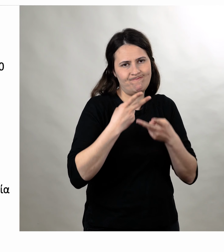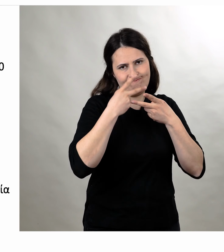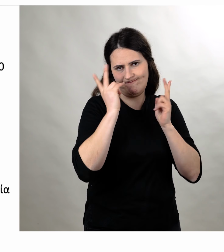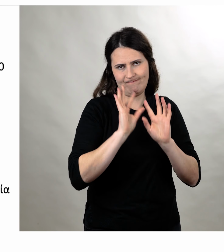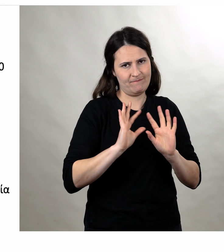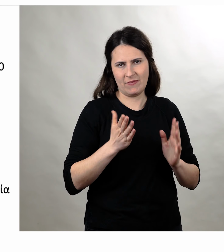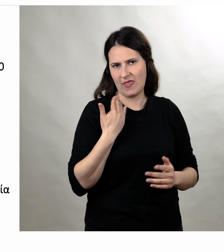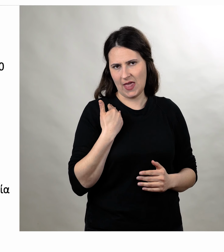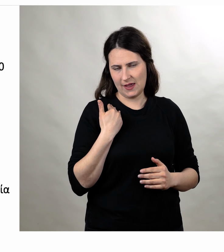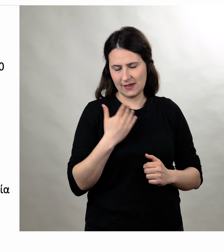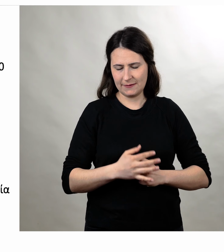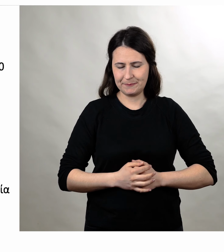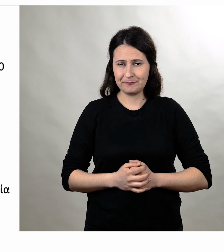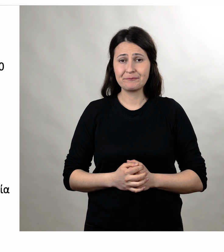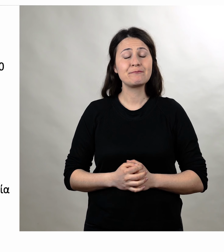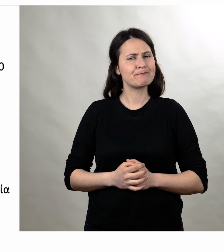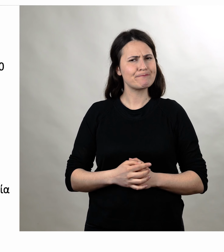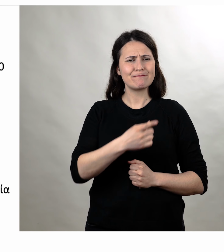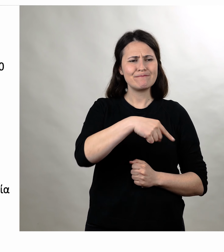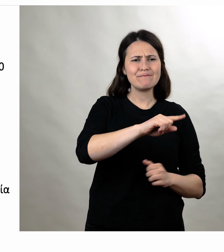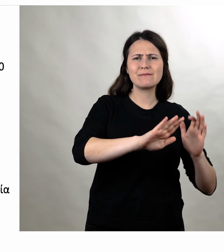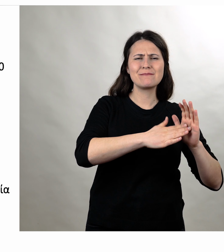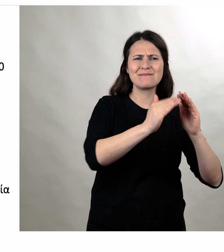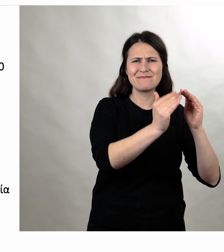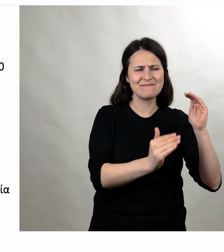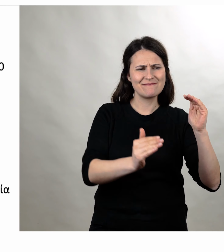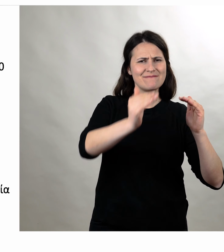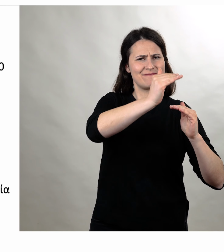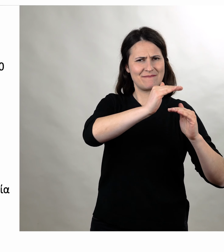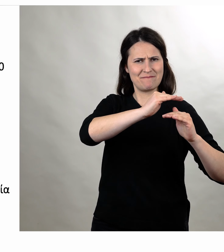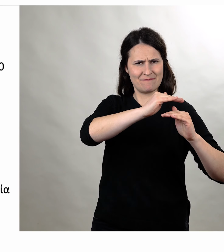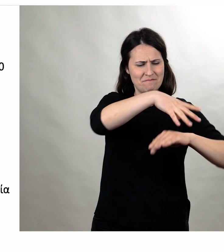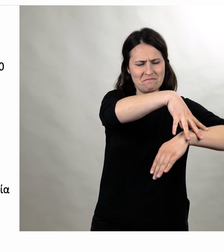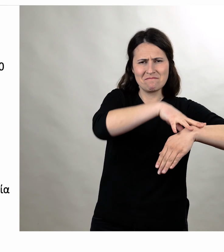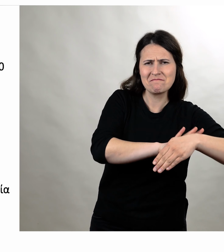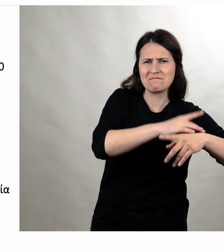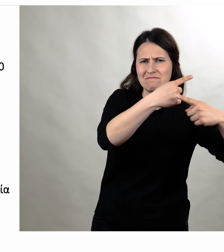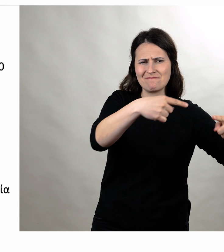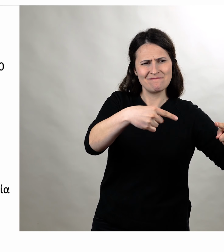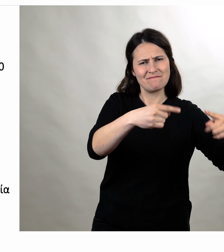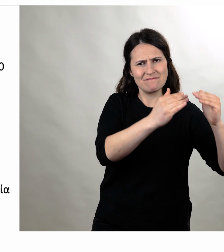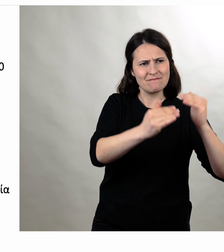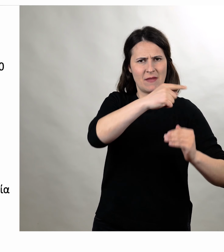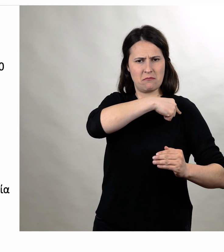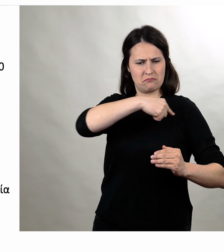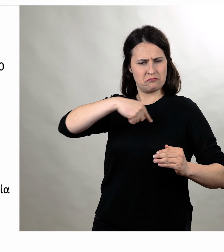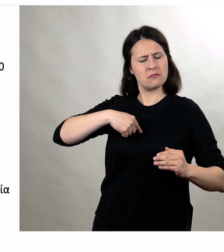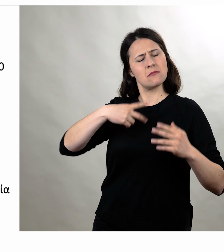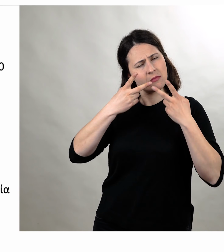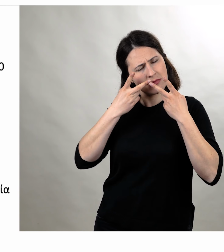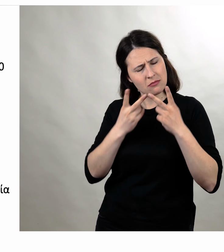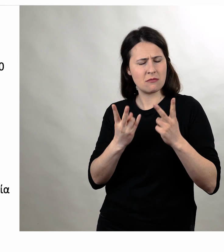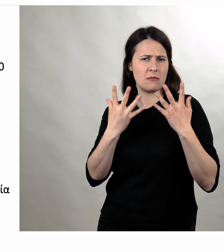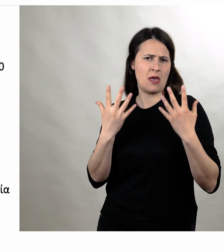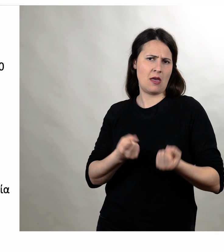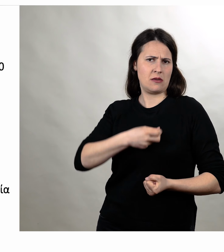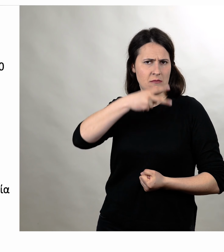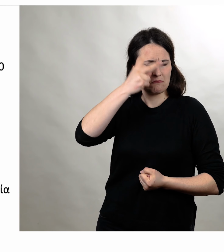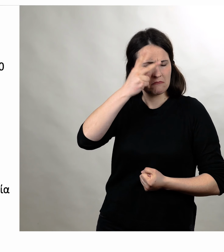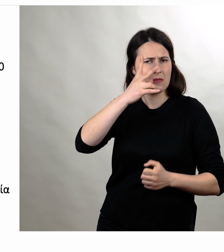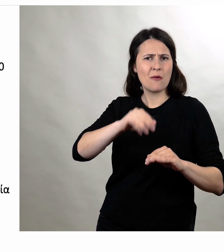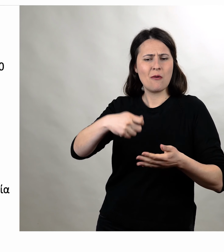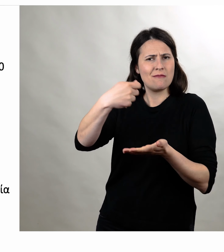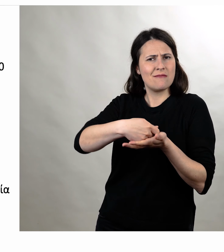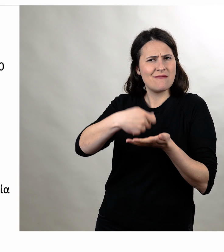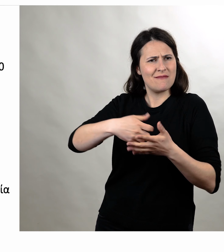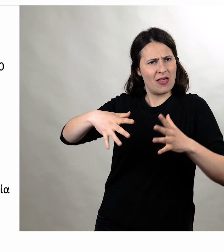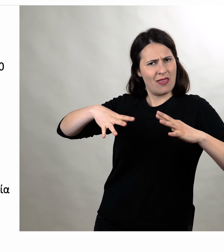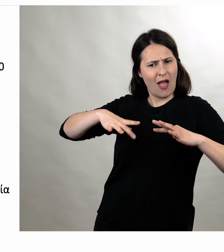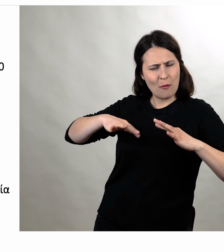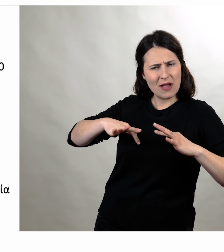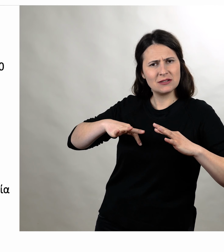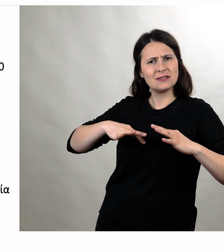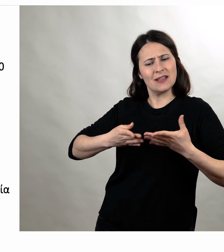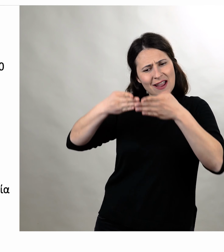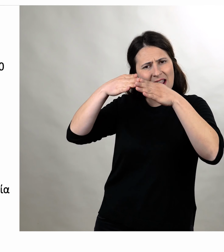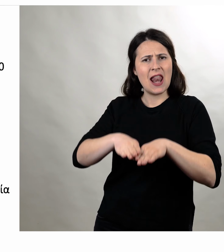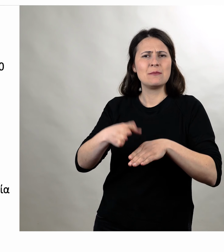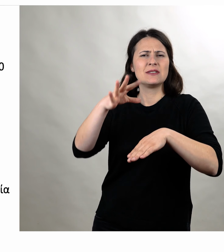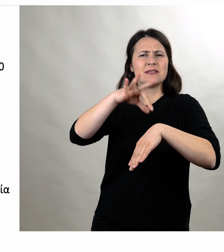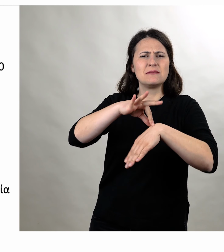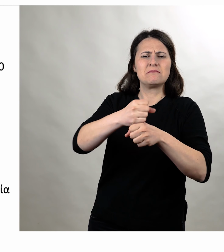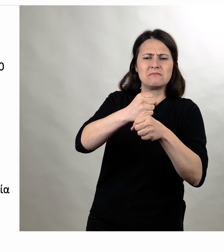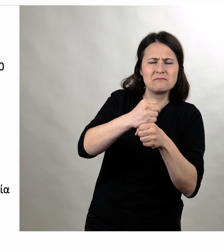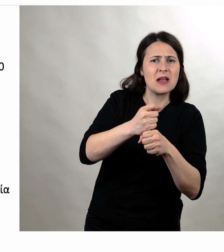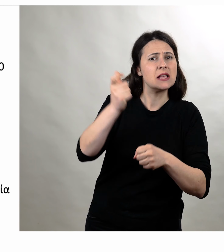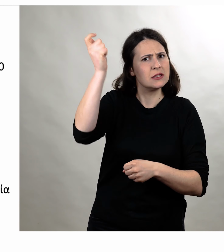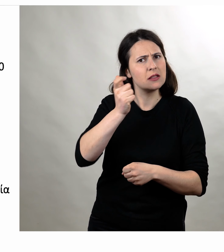Τα διοικητικά μέλη του πληρώματος δικαιούνται άδειες διακοπών με αποδοχές, ιατροφαρμακευτική κάλυψη και σύνταξη.